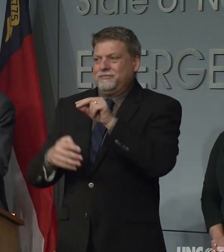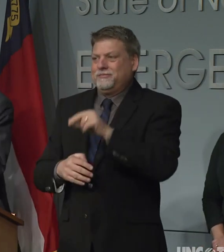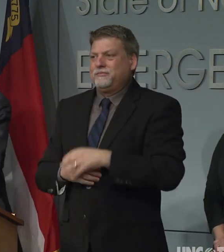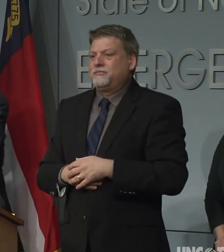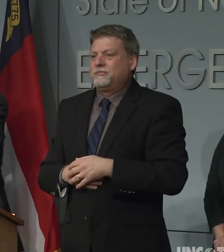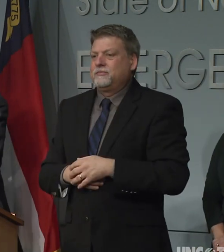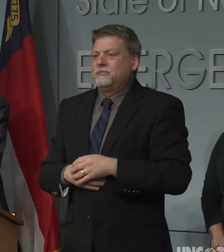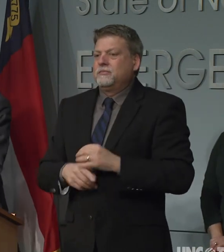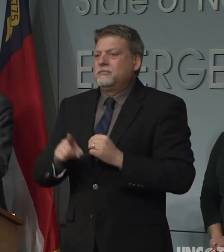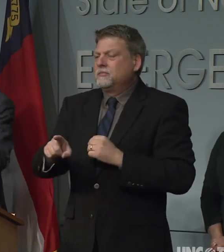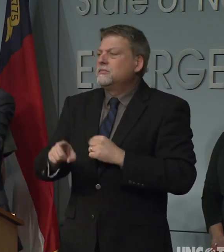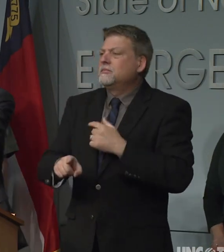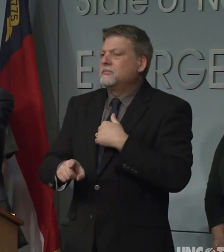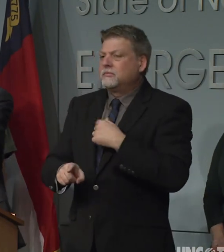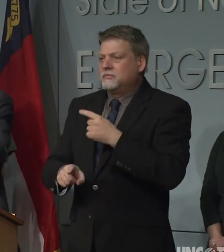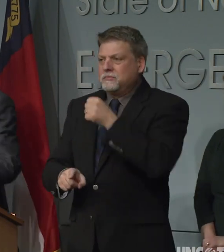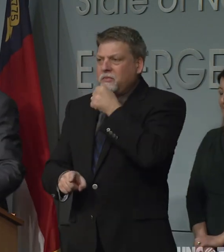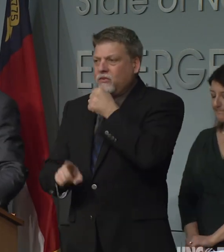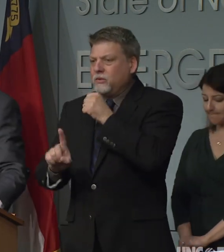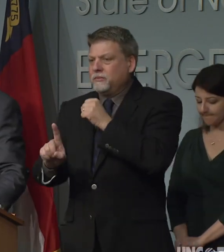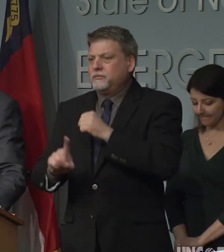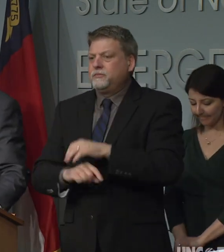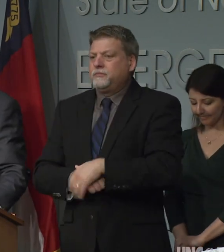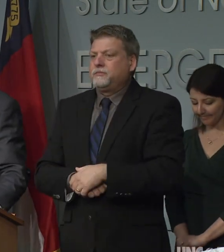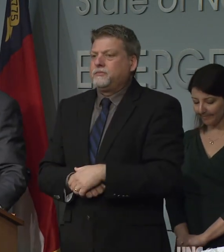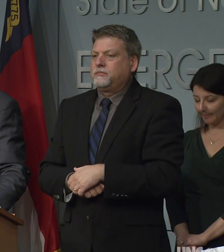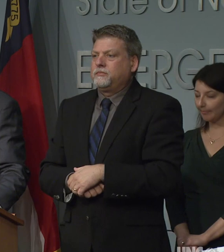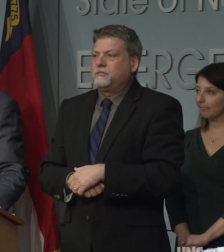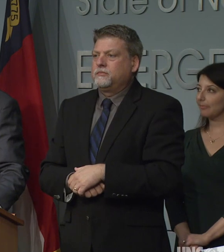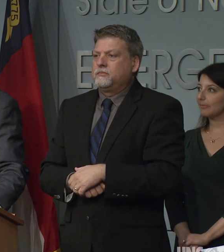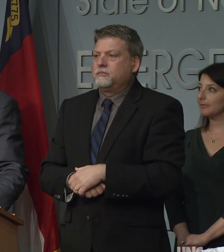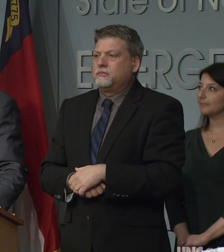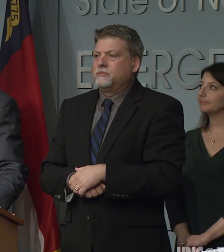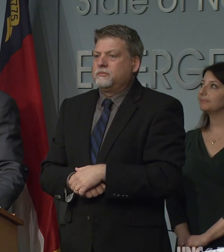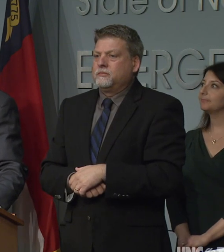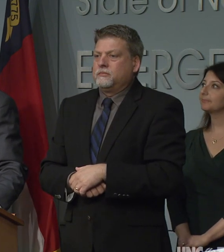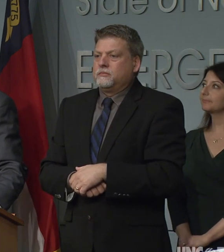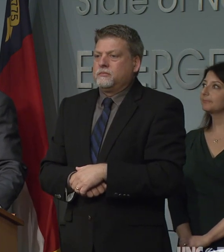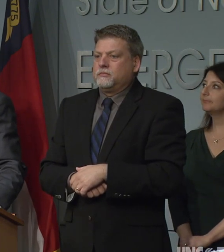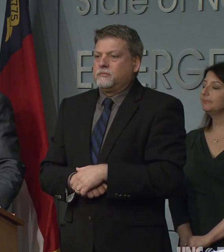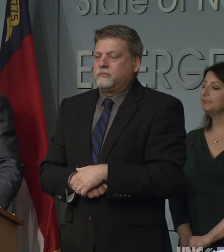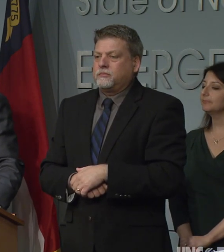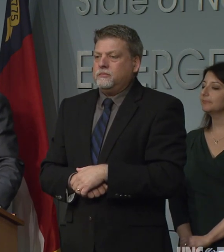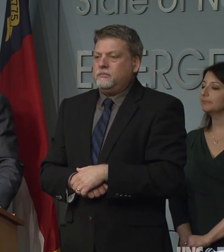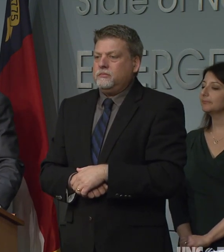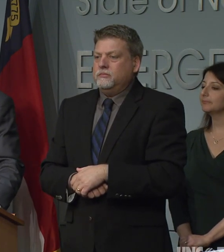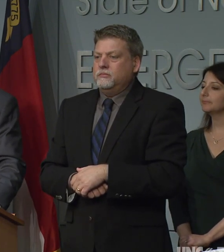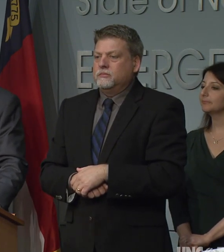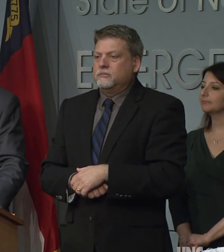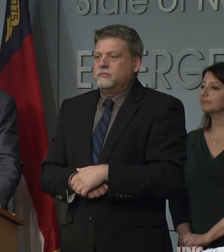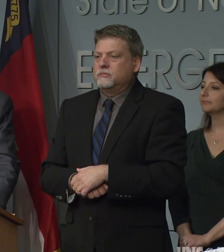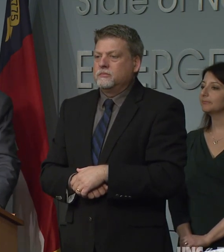Veintitrés casos le puede dar y micrófono por favor.